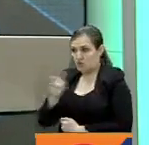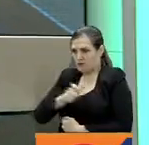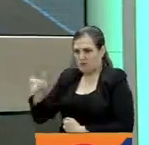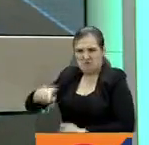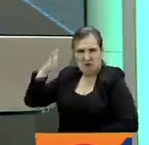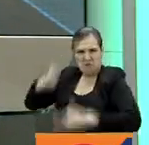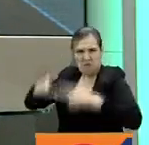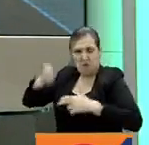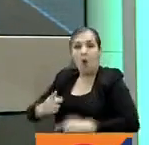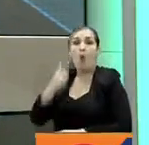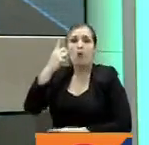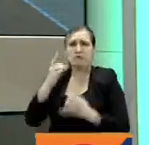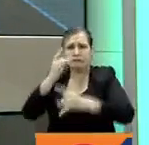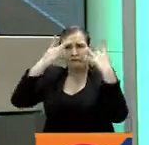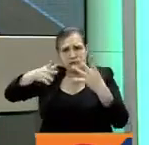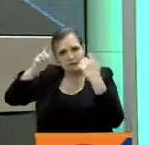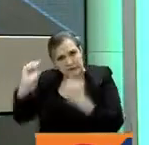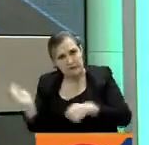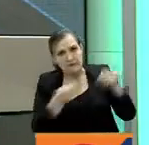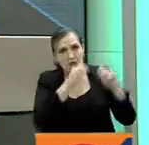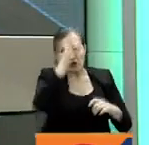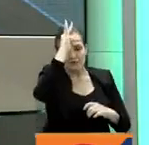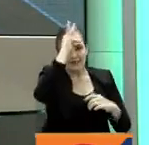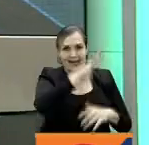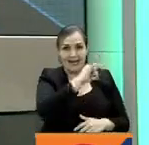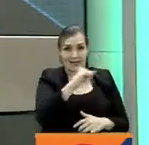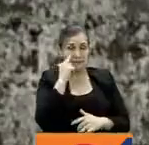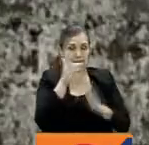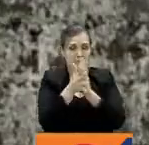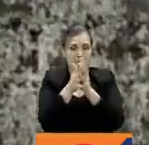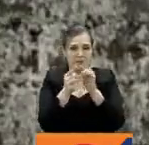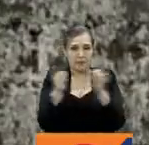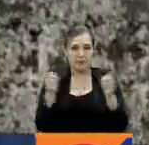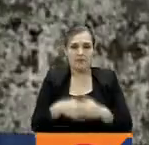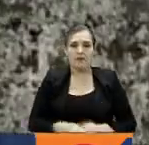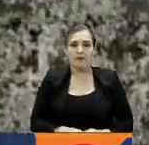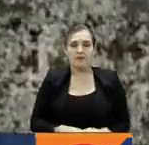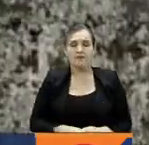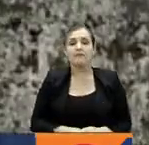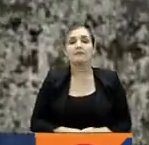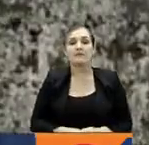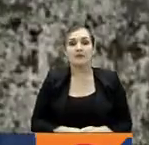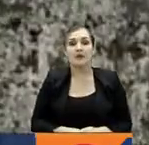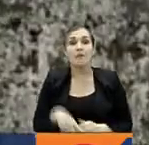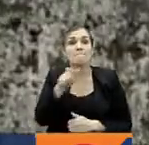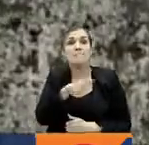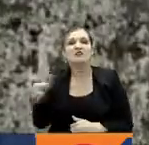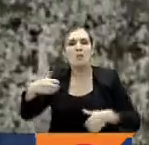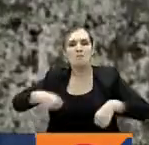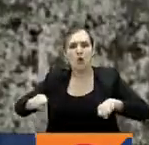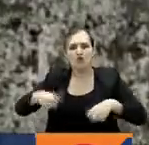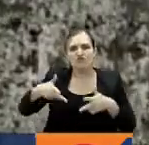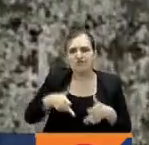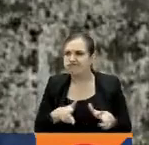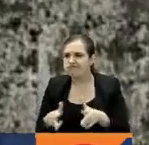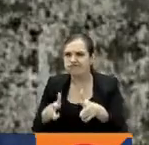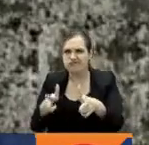TRAS CALI LA